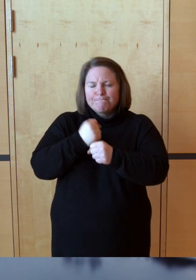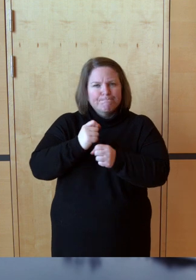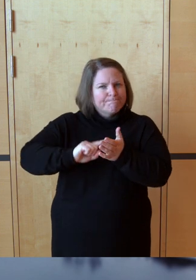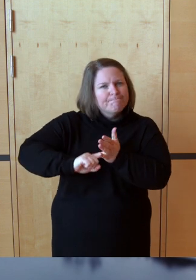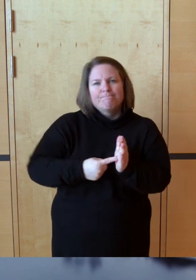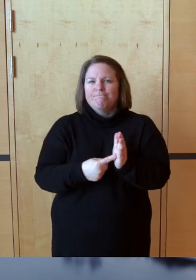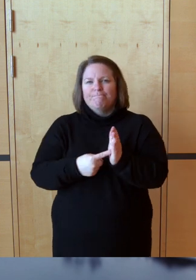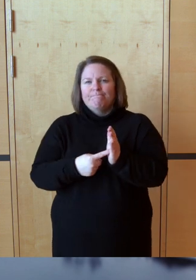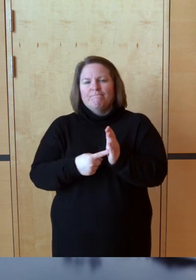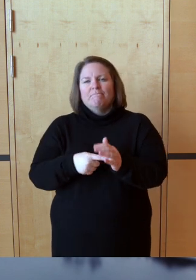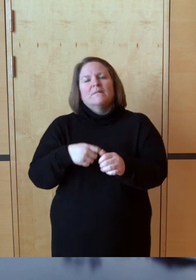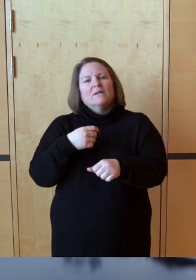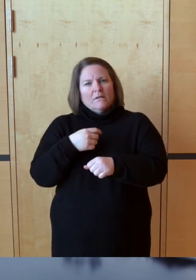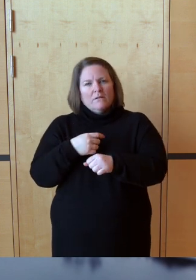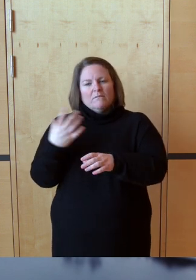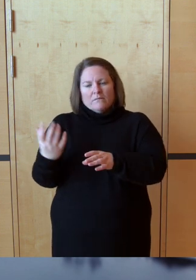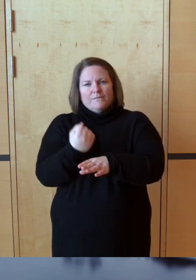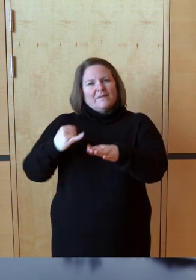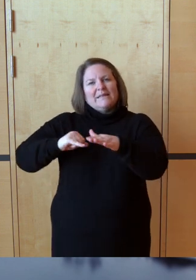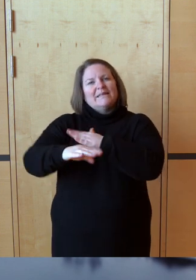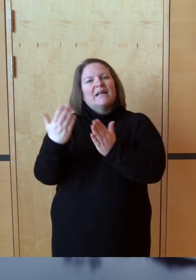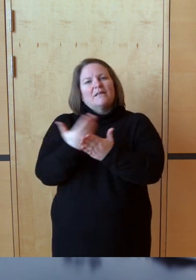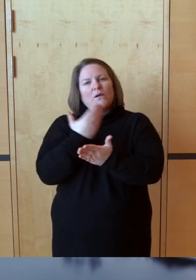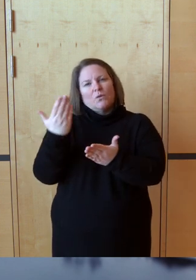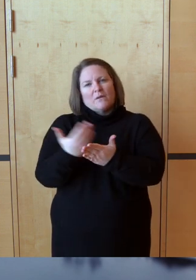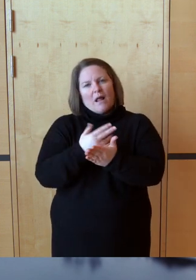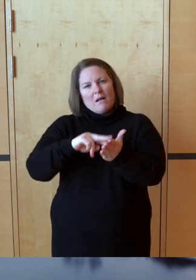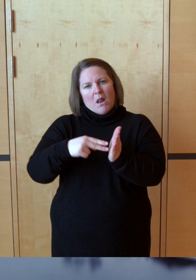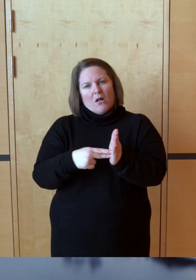Att gå in i den nationella planen Jag skulle bara önska att